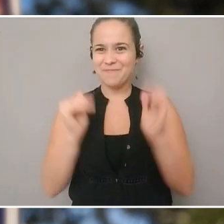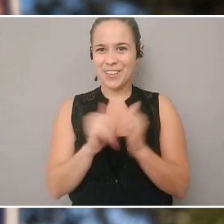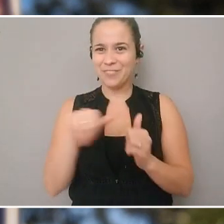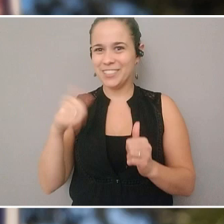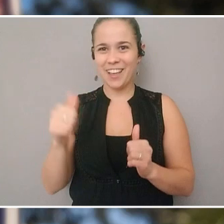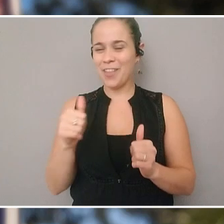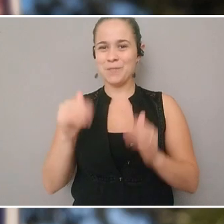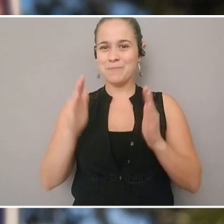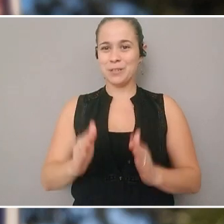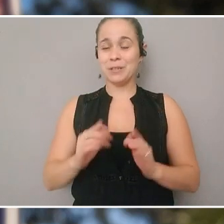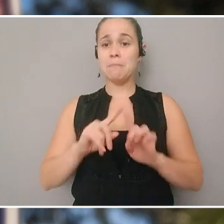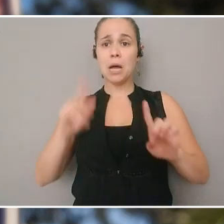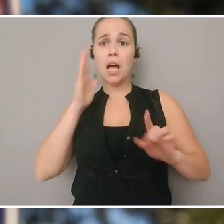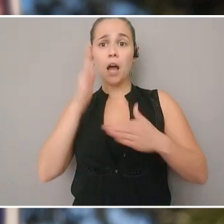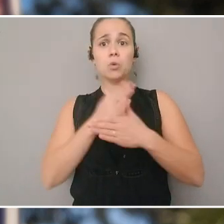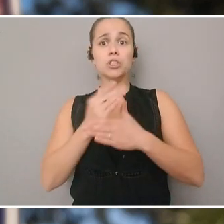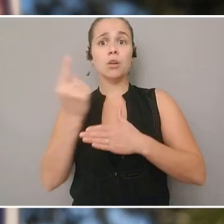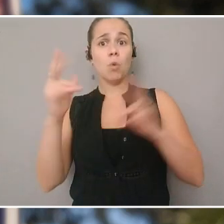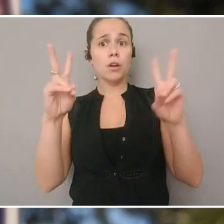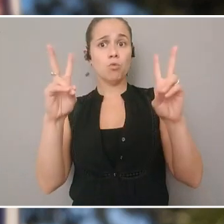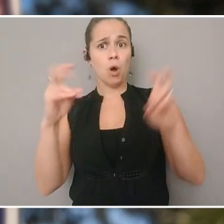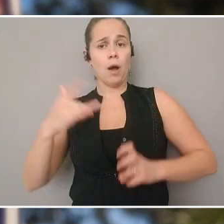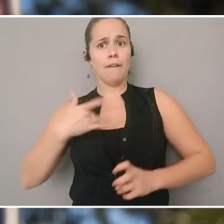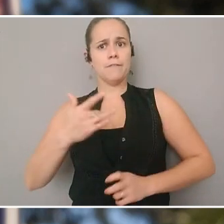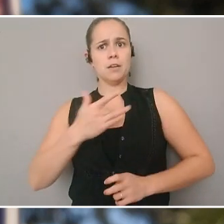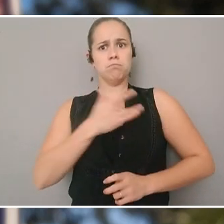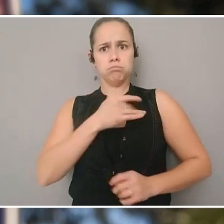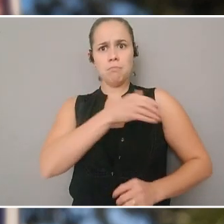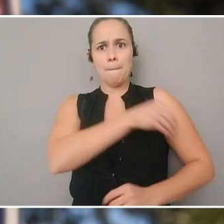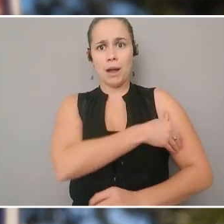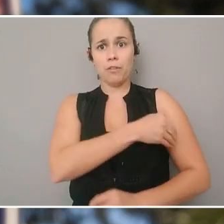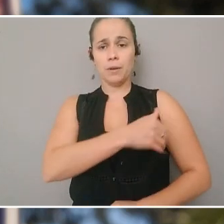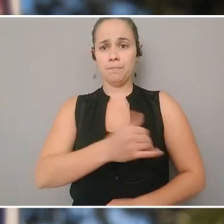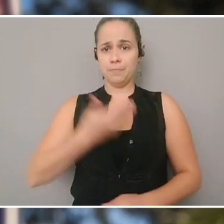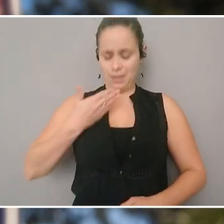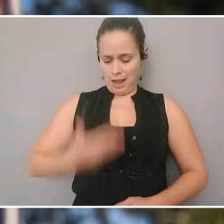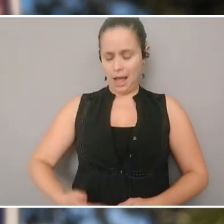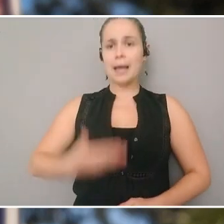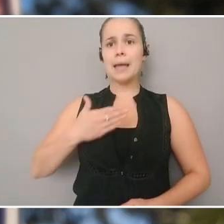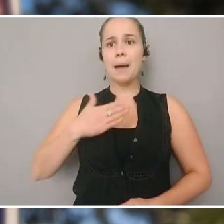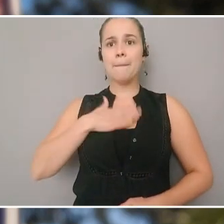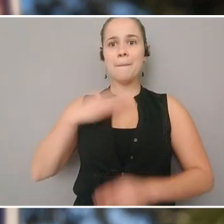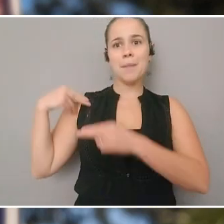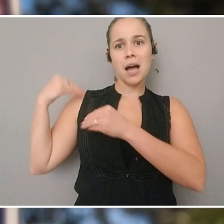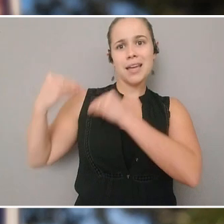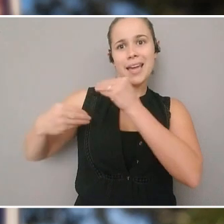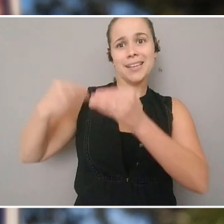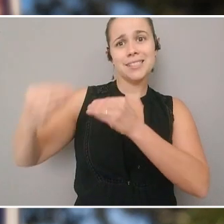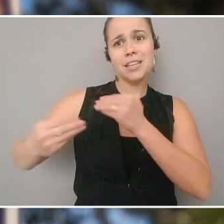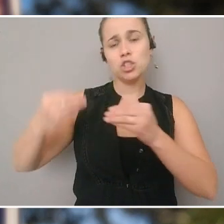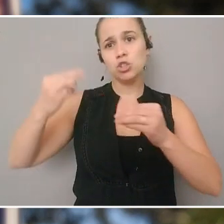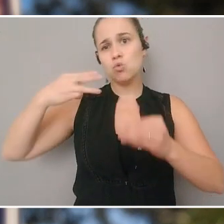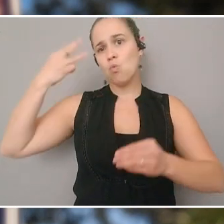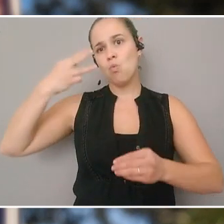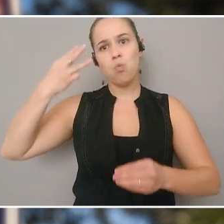encontre muy poderoso. Yo soy